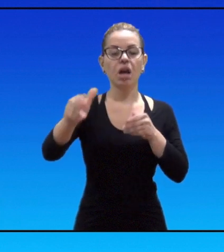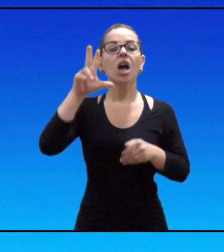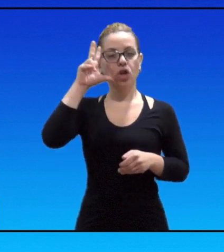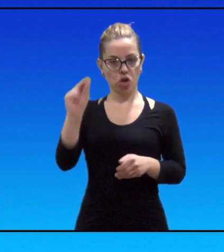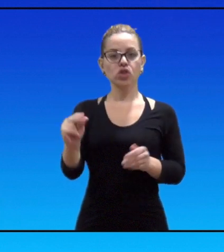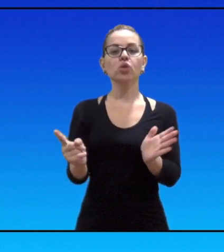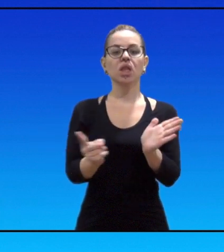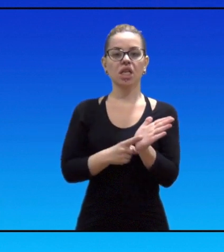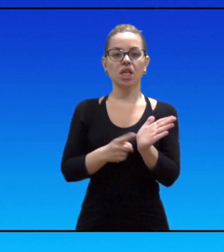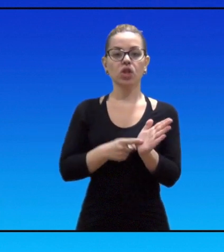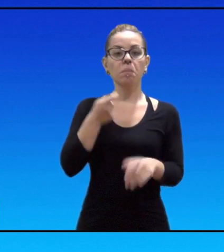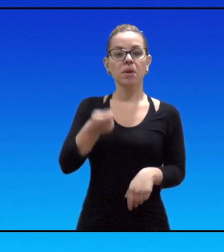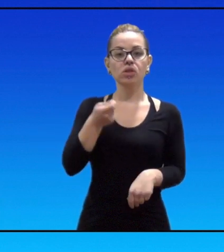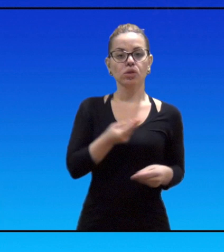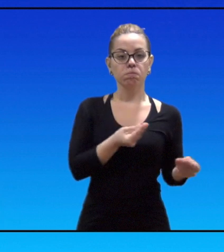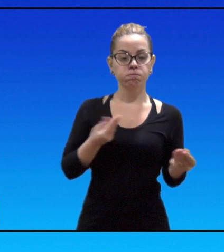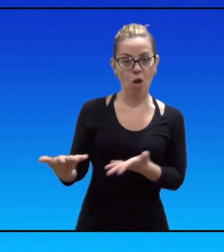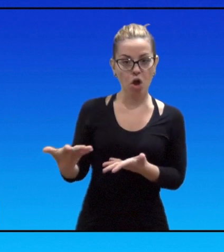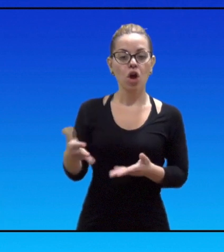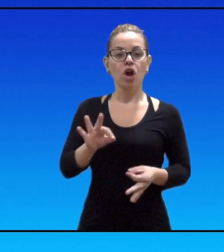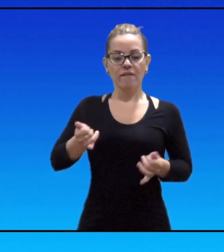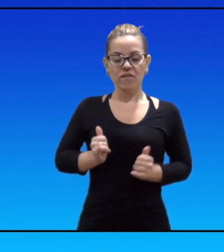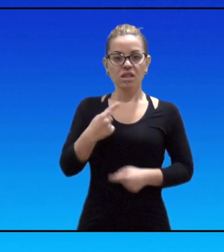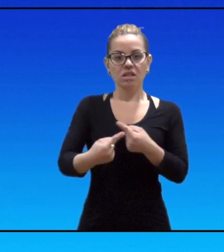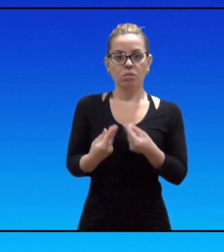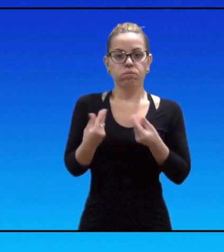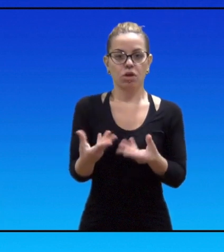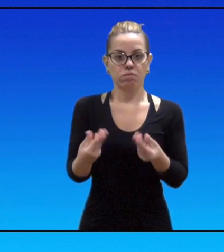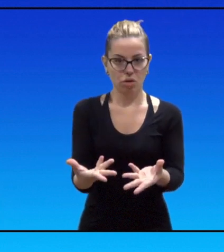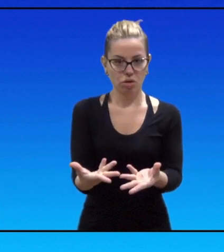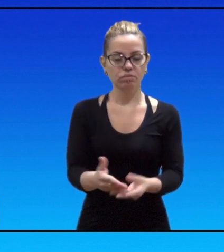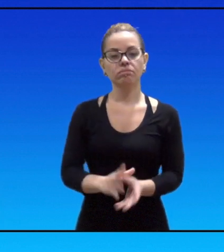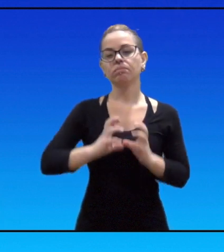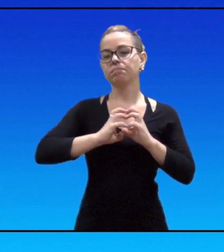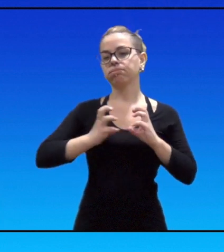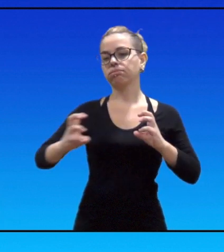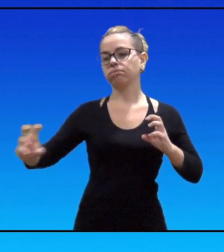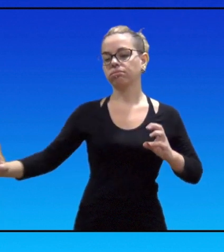saranno riconosciuti i diritti alle prestazioni pensionistiche e previdenziali.